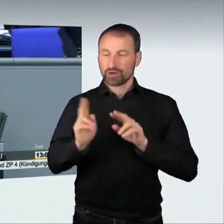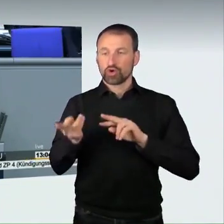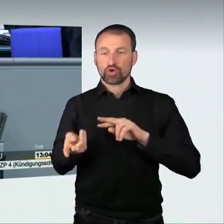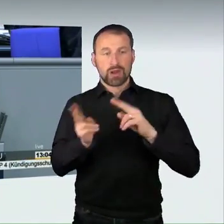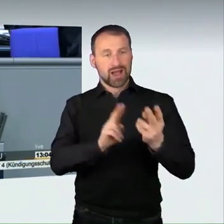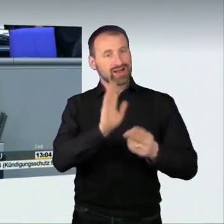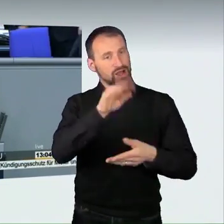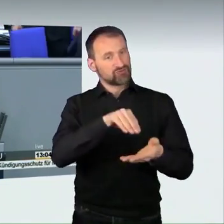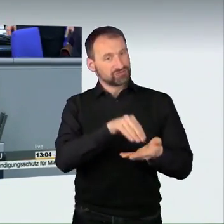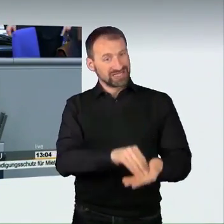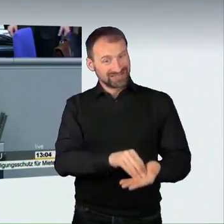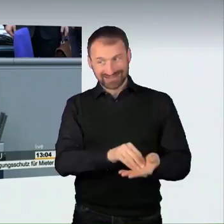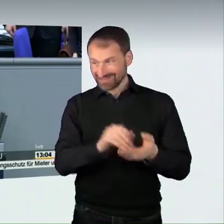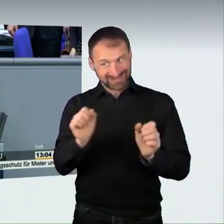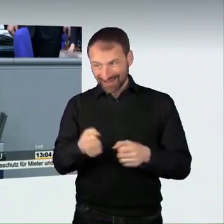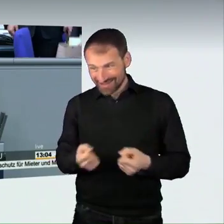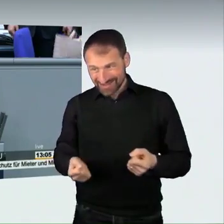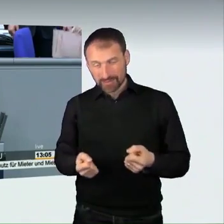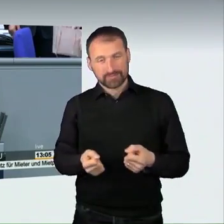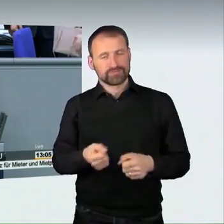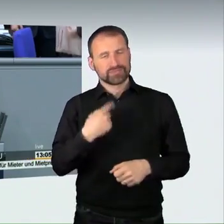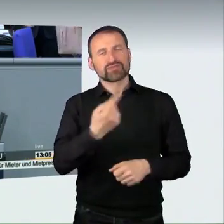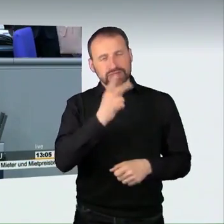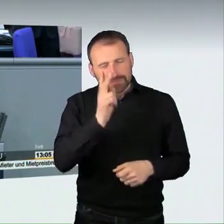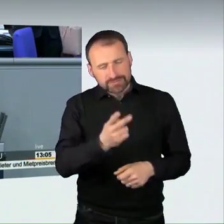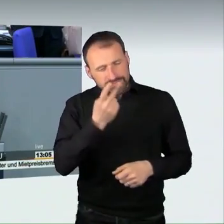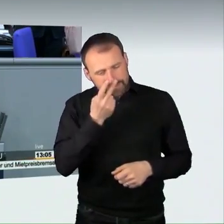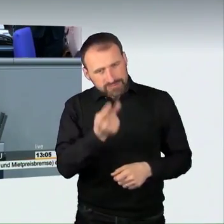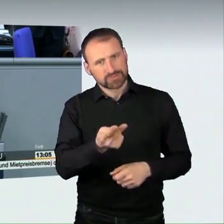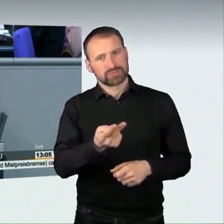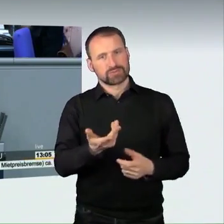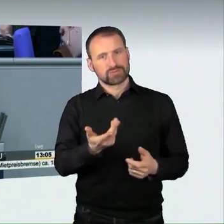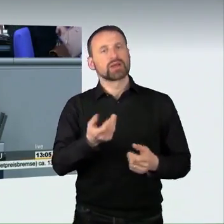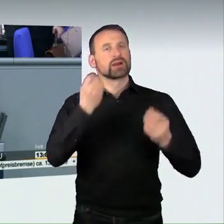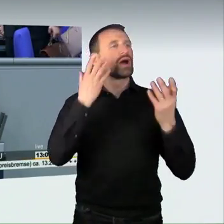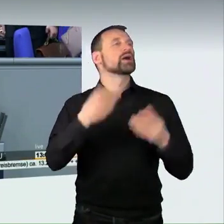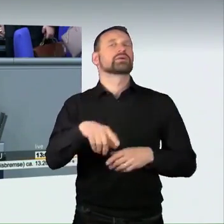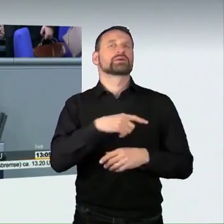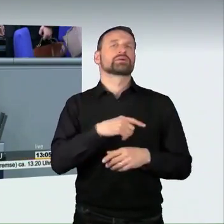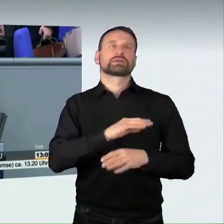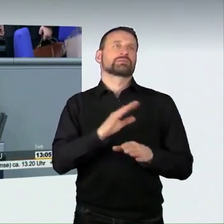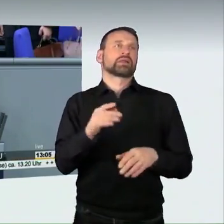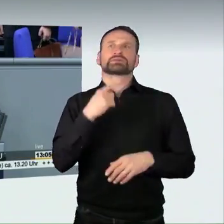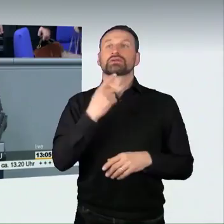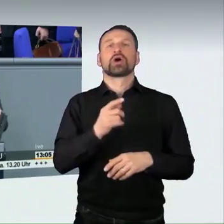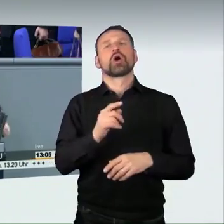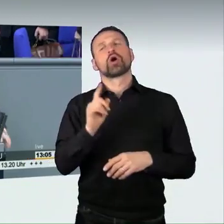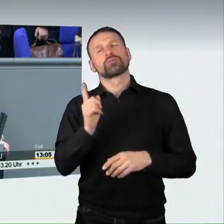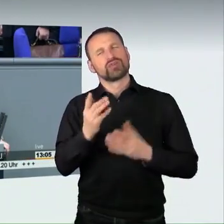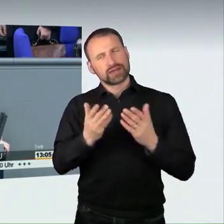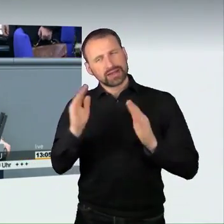Niemand hätte etwas dagegen. Auch davon spricht der Koalitionsvertrag.